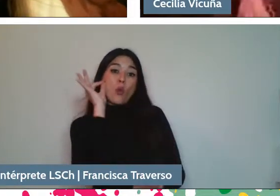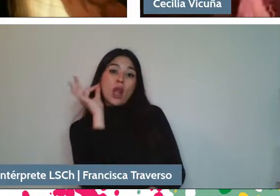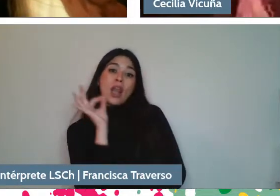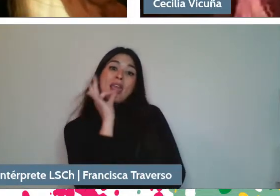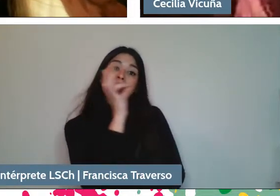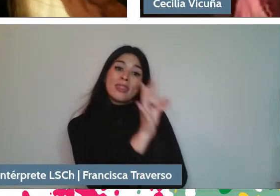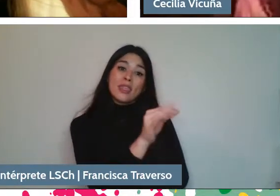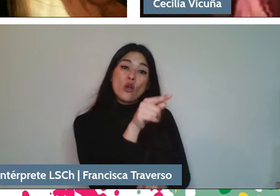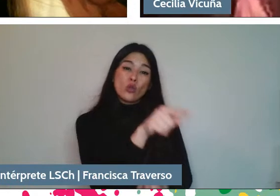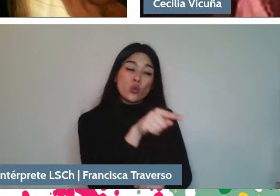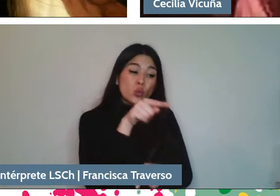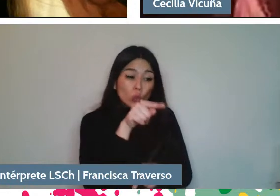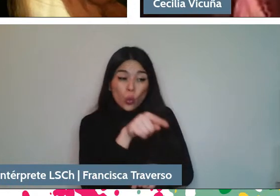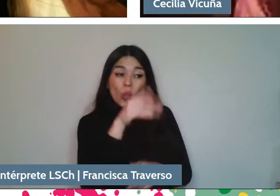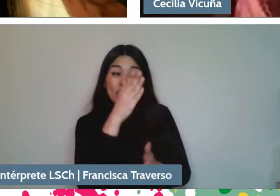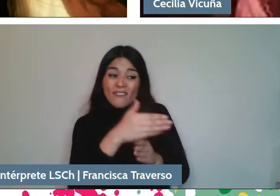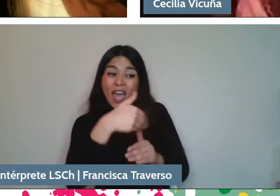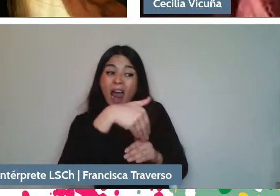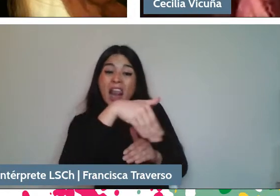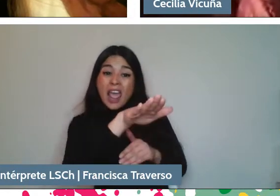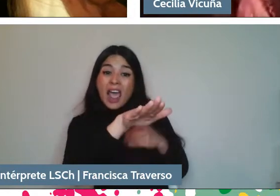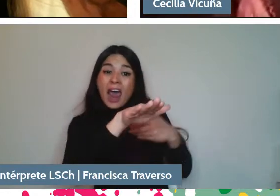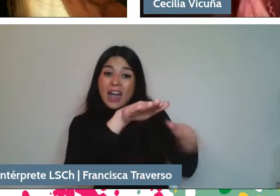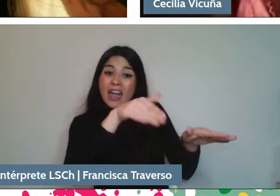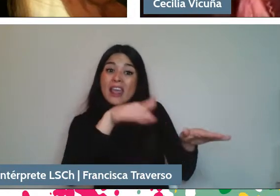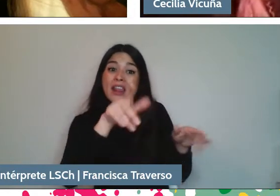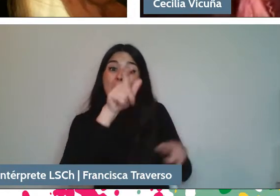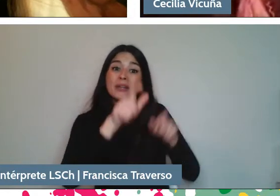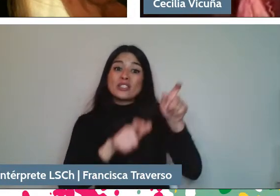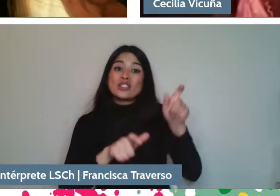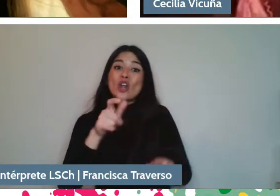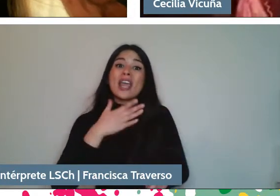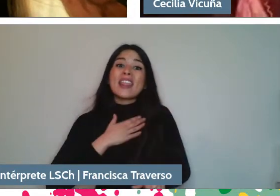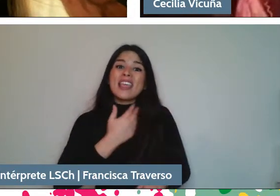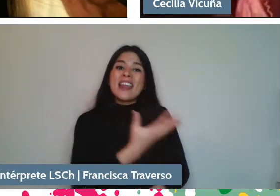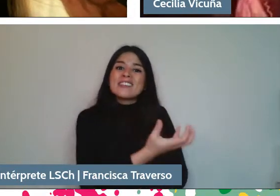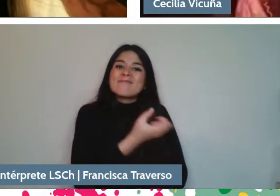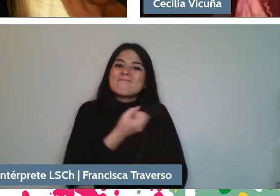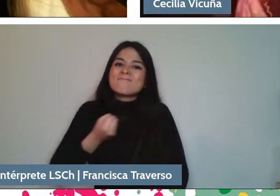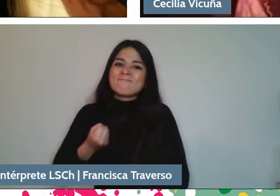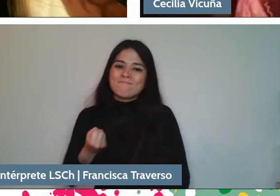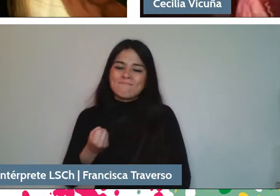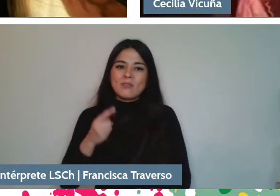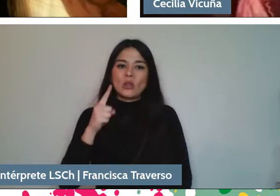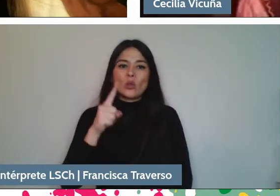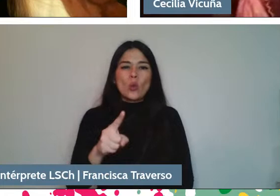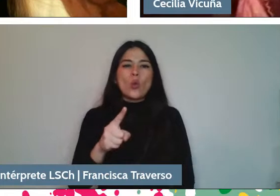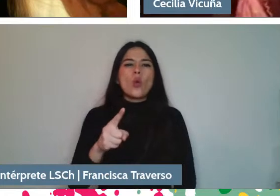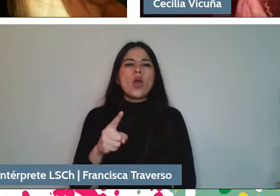"Aléjate de las personas que te quieren quitar algo y acércate a los que te quieren dar algo".